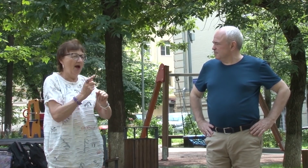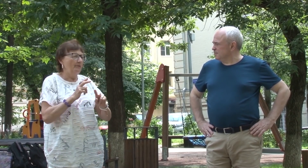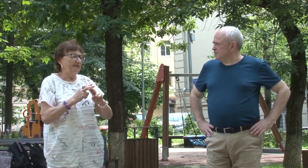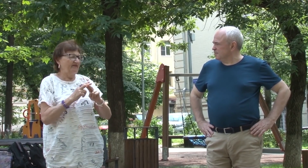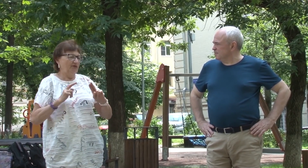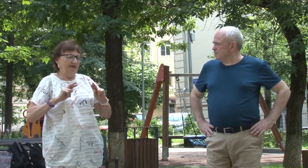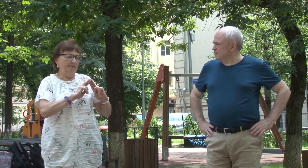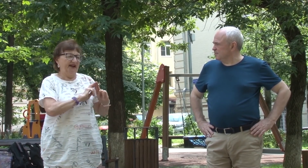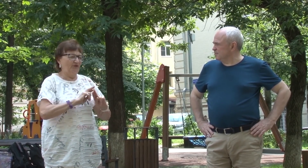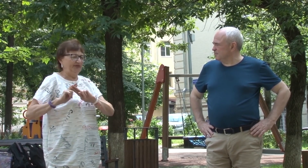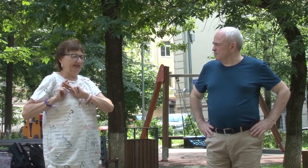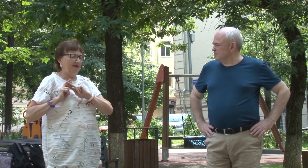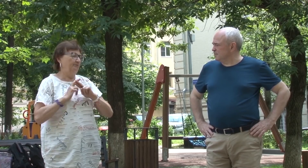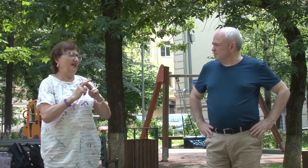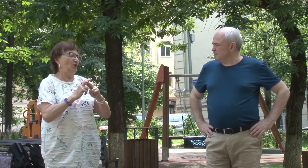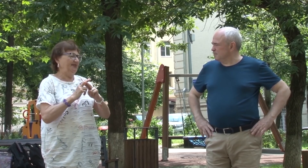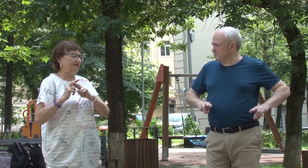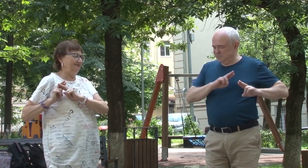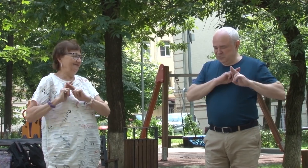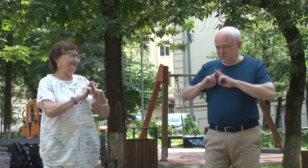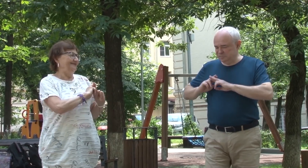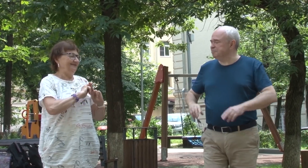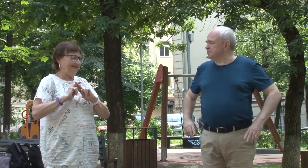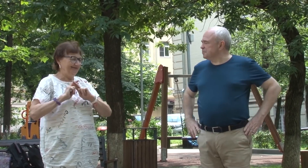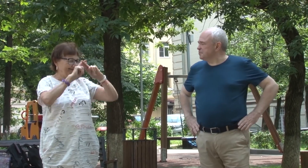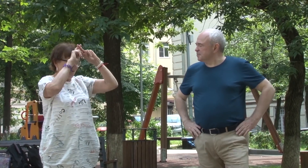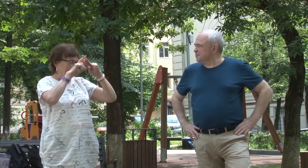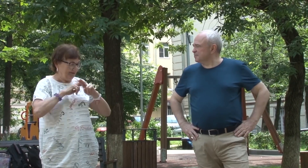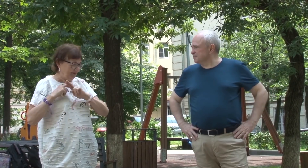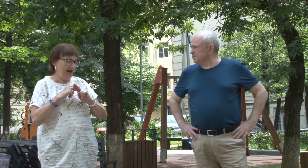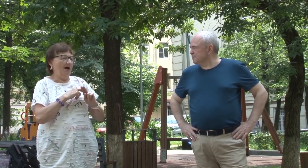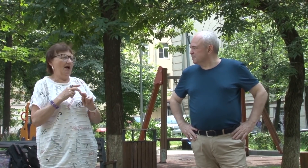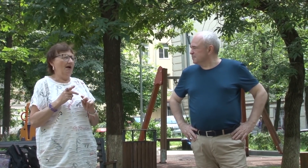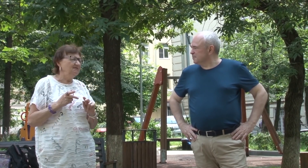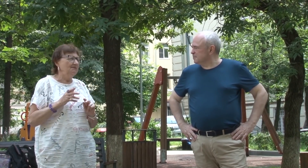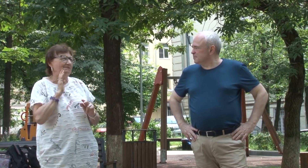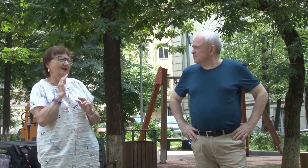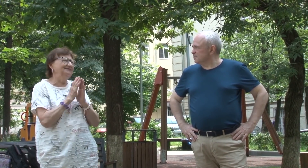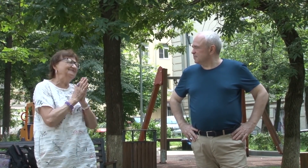Мама просила проводника пустить ее,